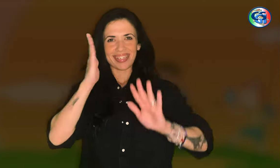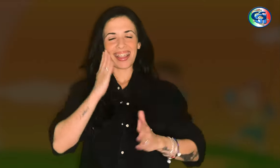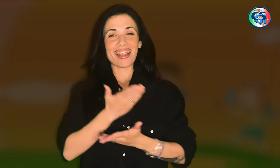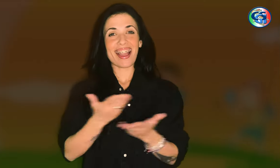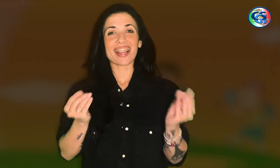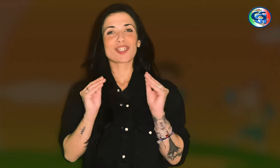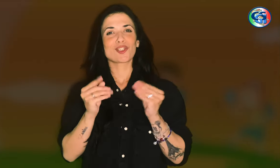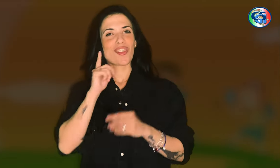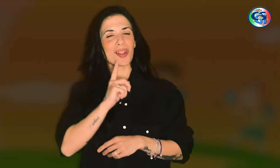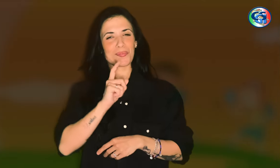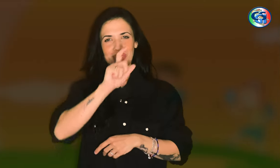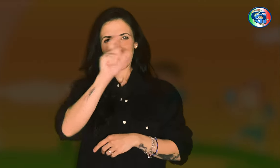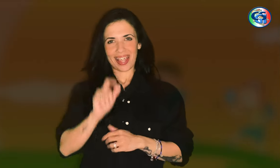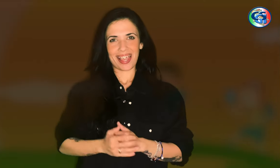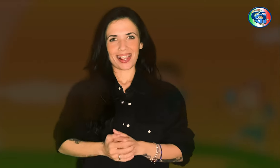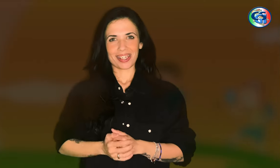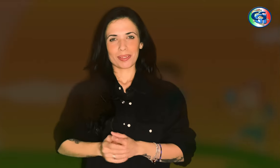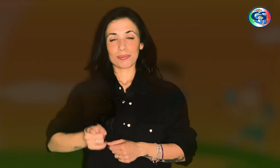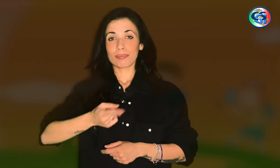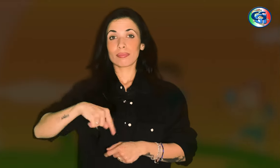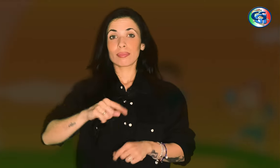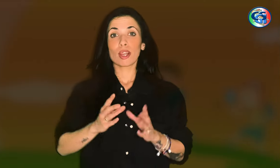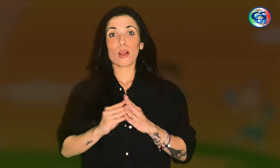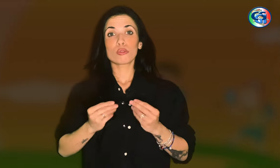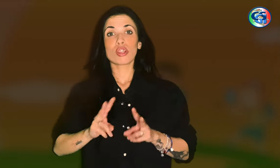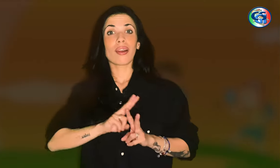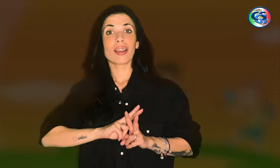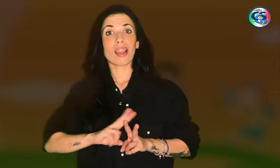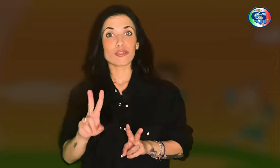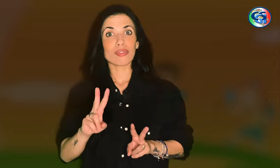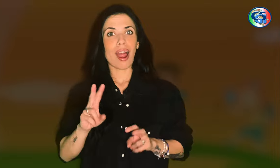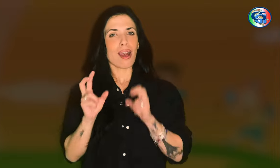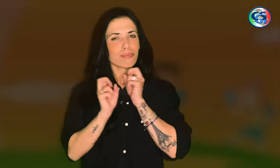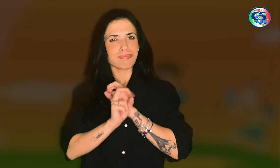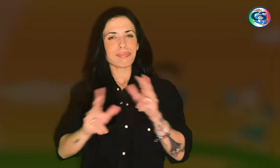Carissimi Giovani Sordi Italiani, il CGSI Nazionale è lieto di comunicare